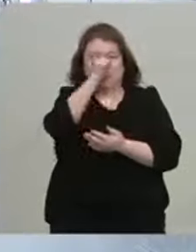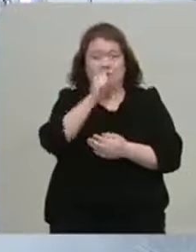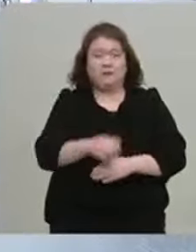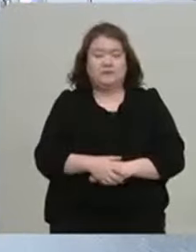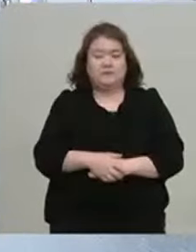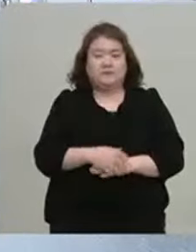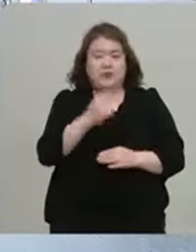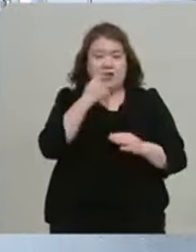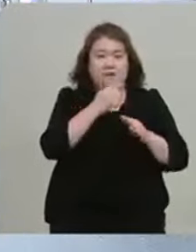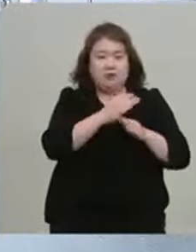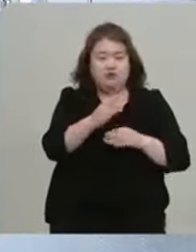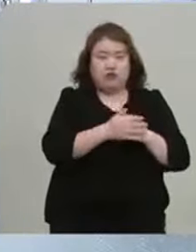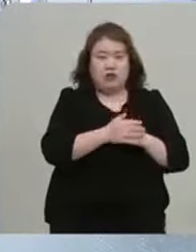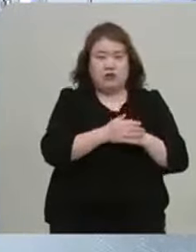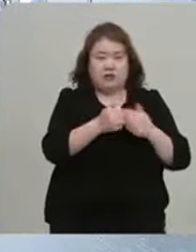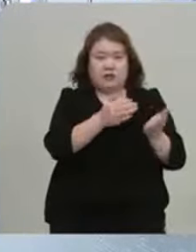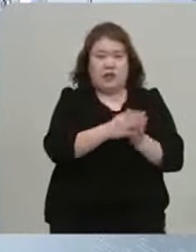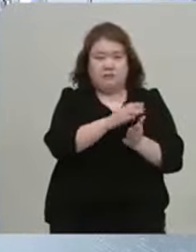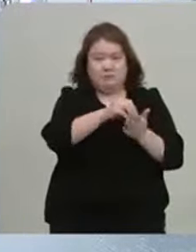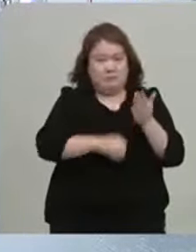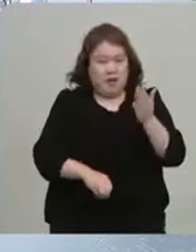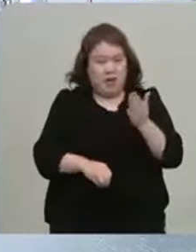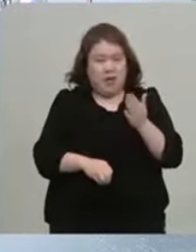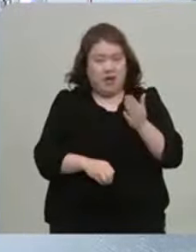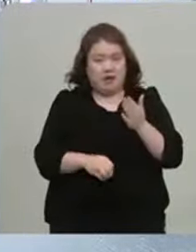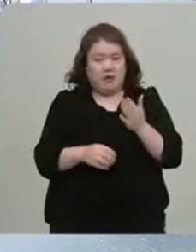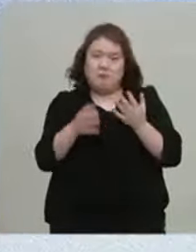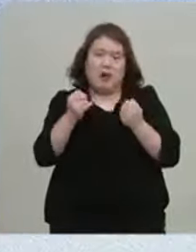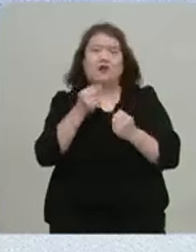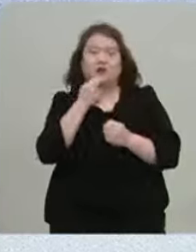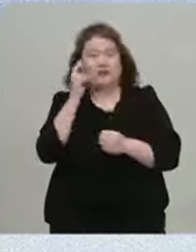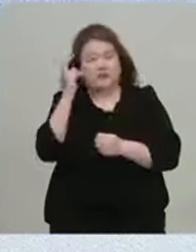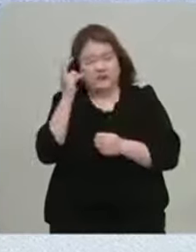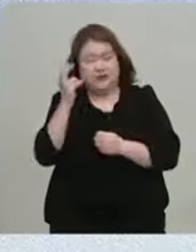민주당은 탈당 규모가 크진 않을 것으로 예상하면서도 국정 반대